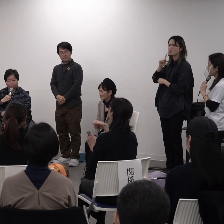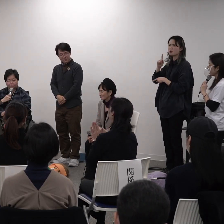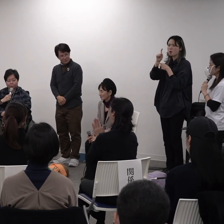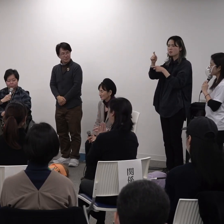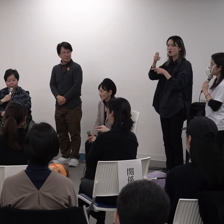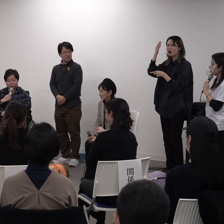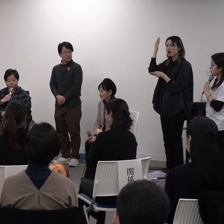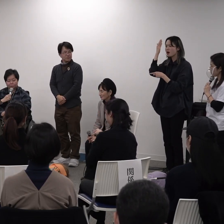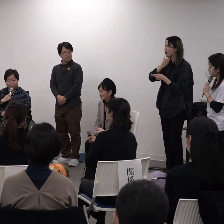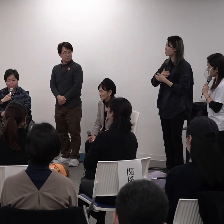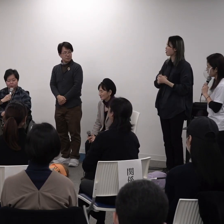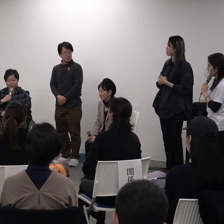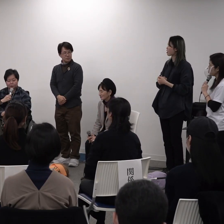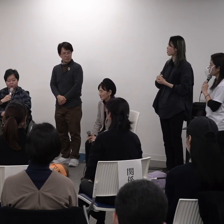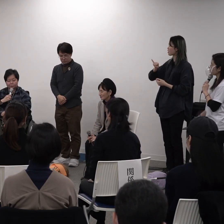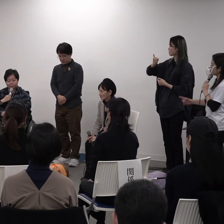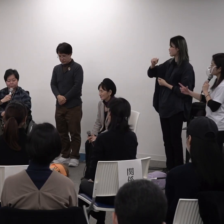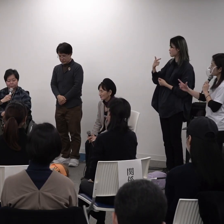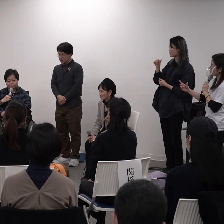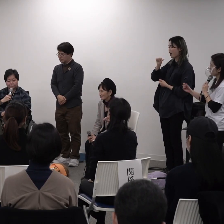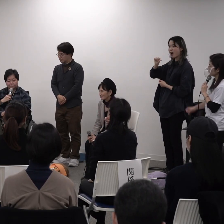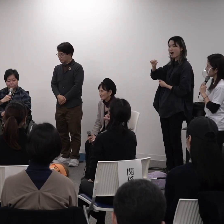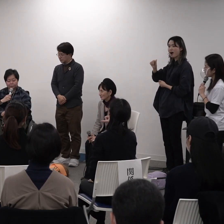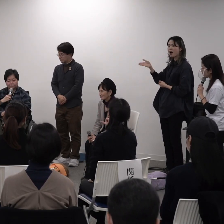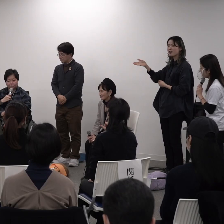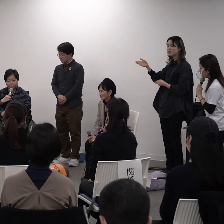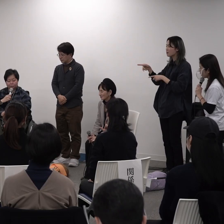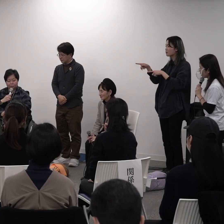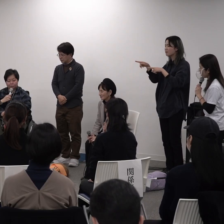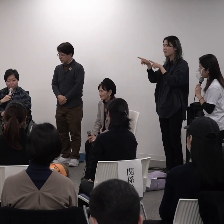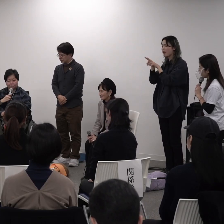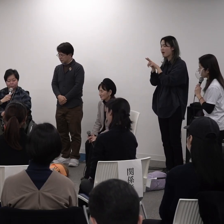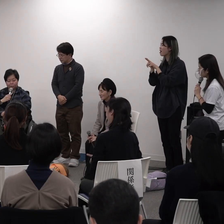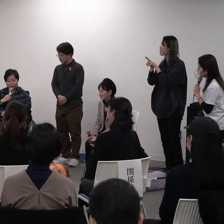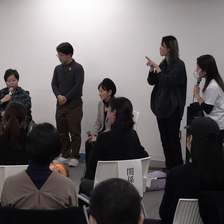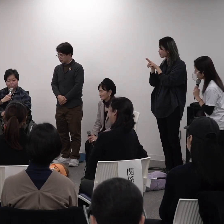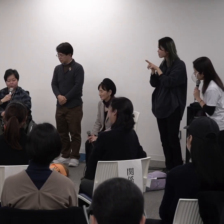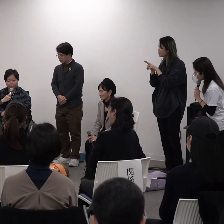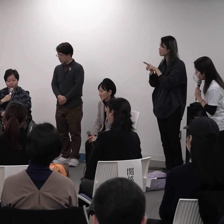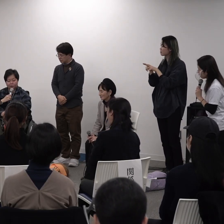そのイムアくんとペアになって どのぐらいですか？